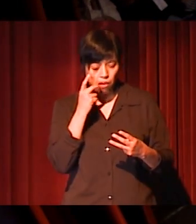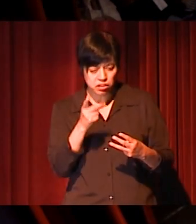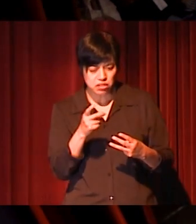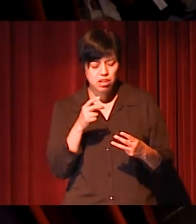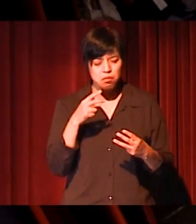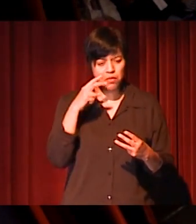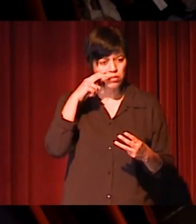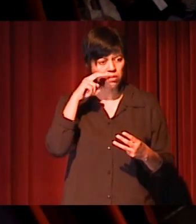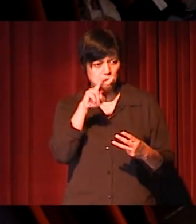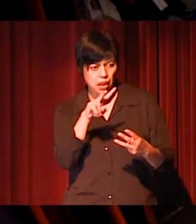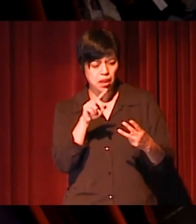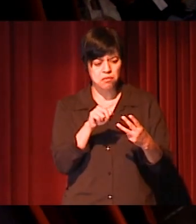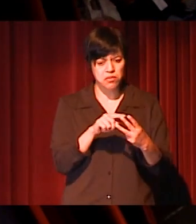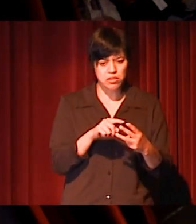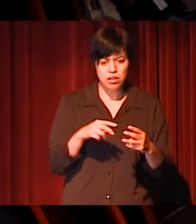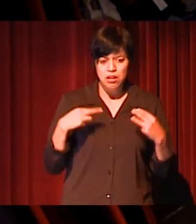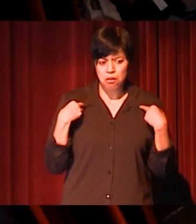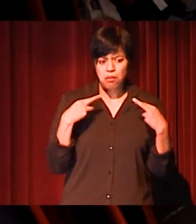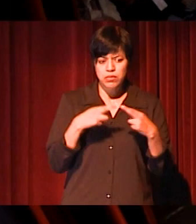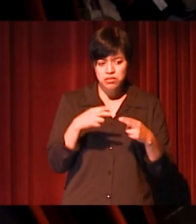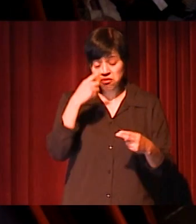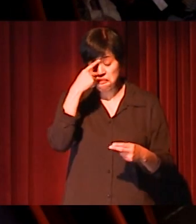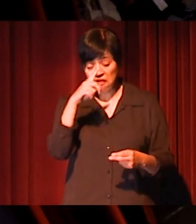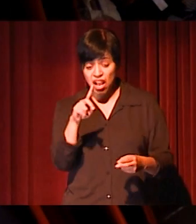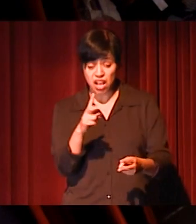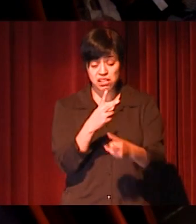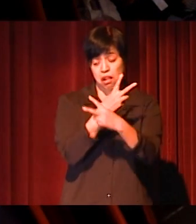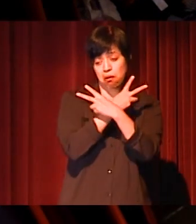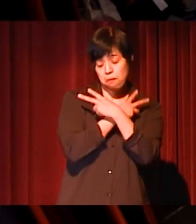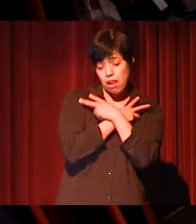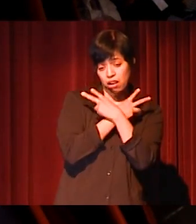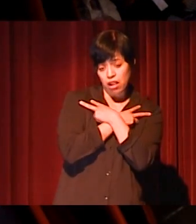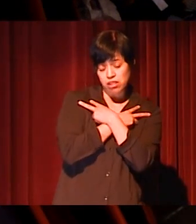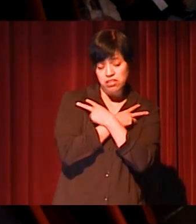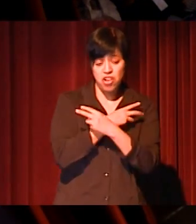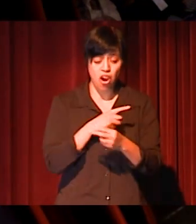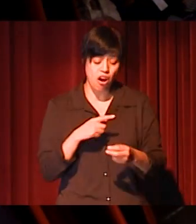Los maestros lo tienen super fácil, tienen muchíssimas vacaciones, tienen libres las tardes